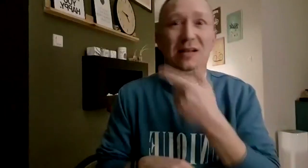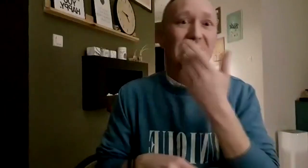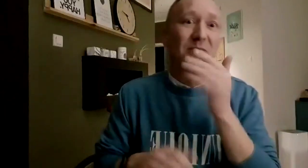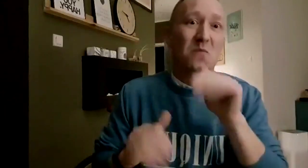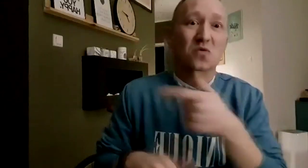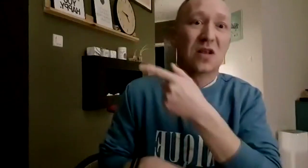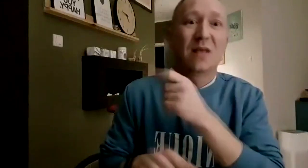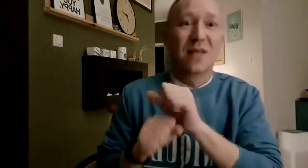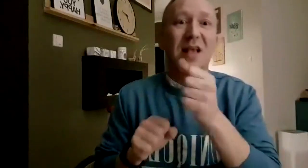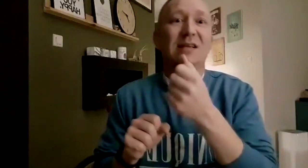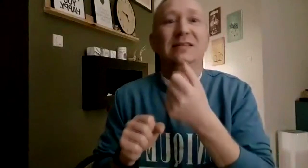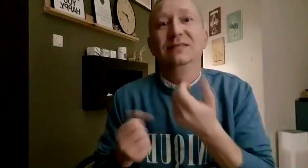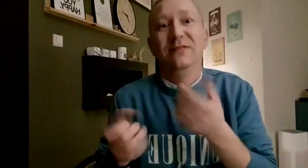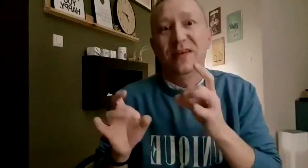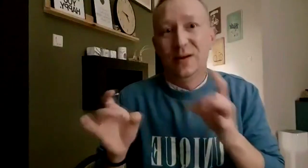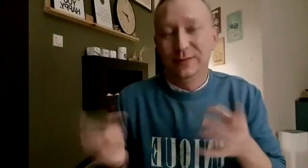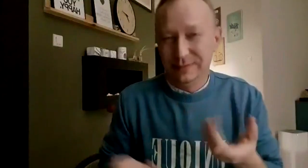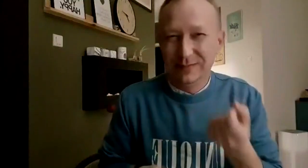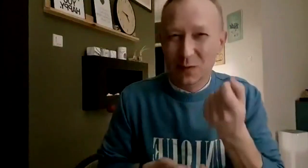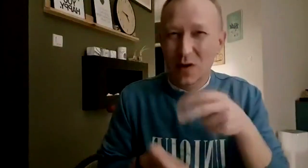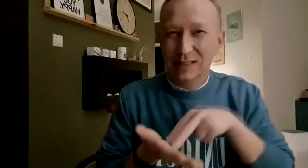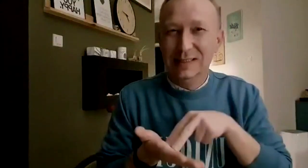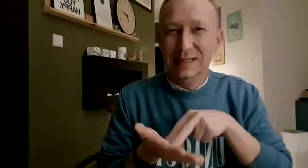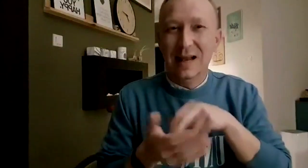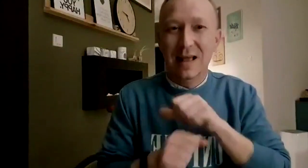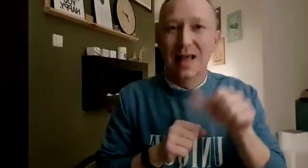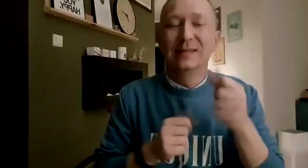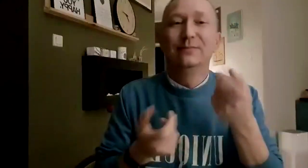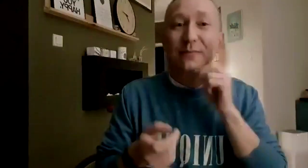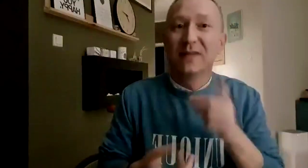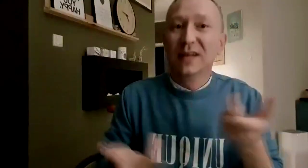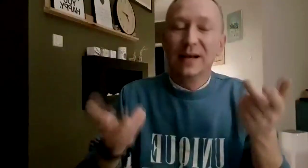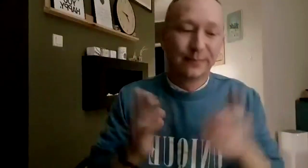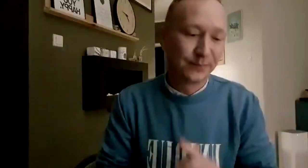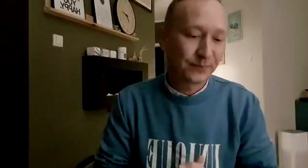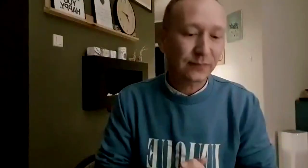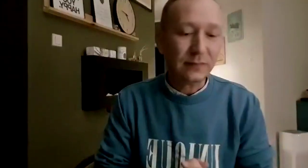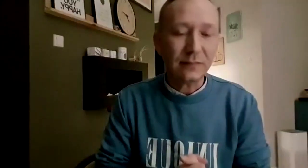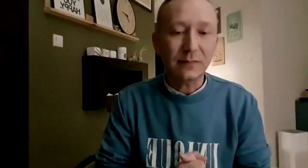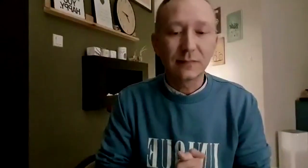Mam obawy i nie wiem, czy można tam się wybrać? Boję się, a co jeśli tam jest wirus. No cóż, jest stres.